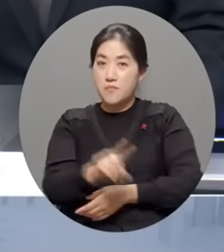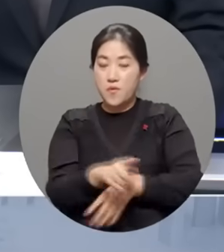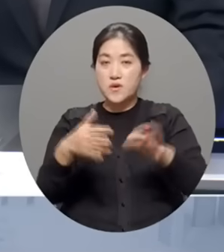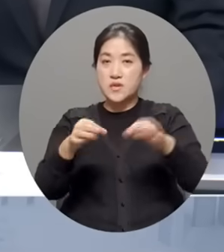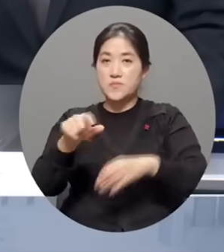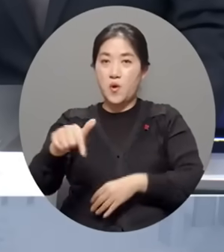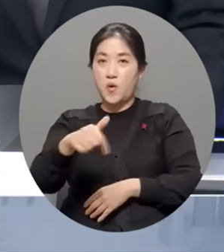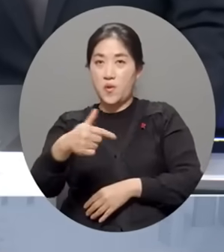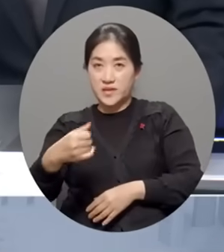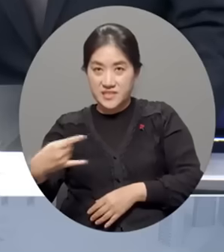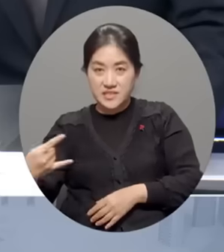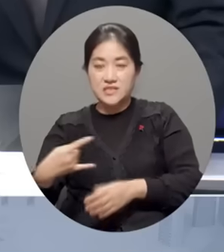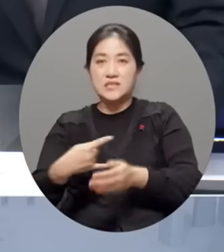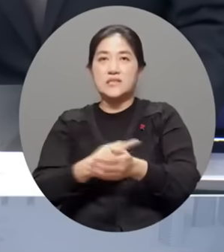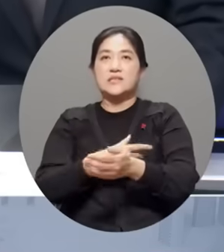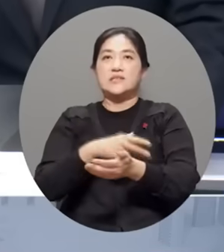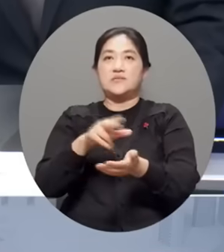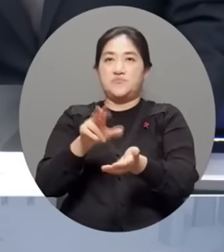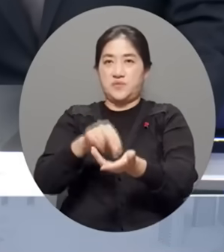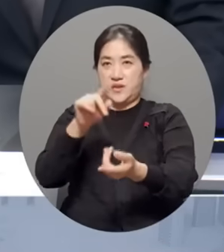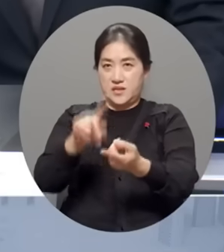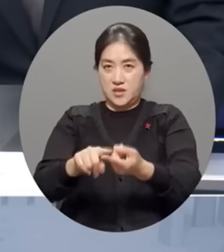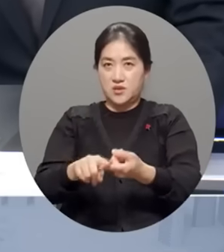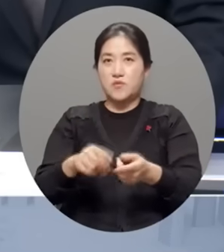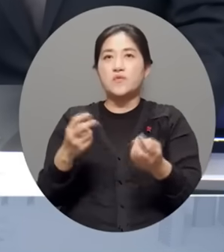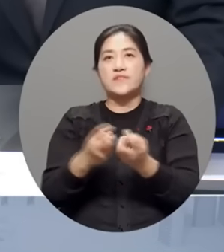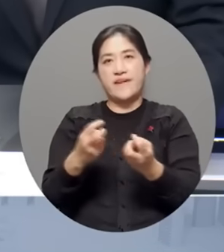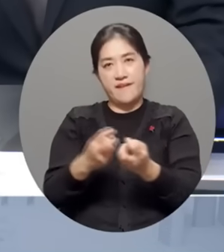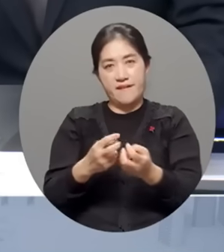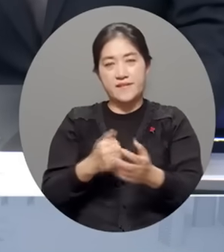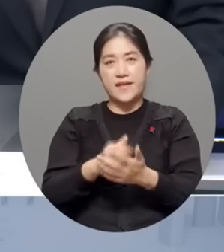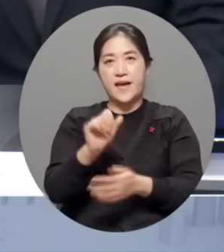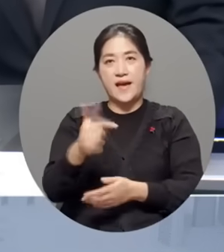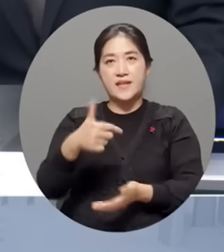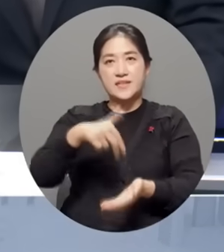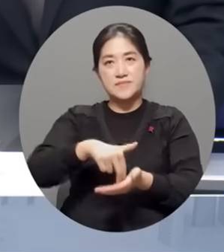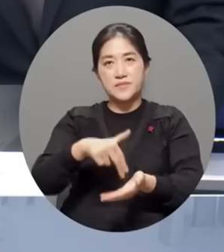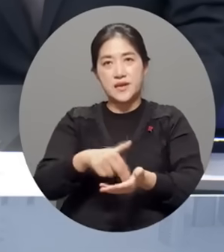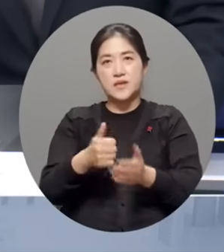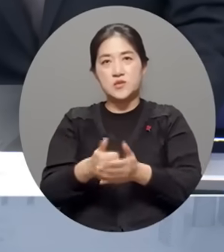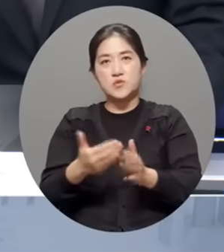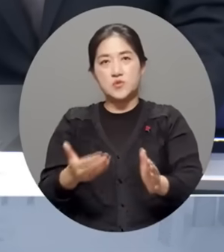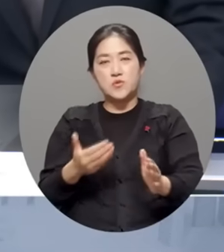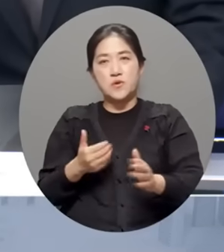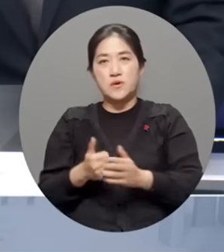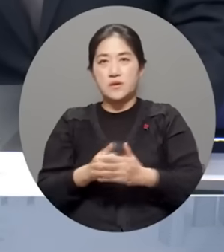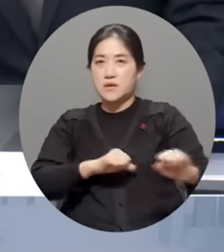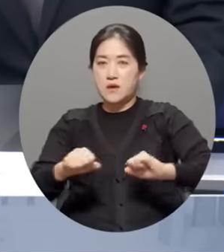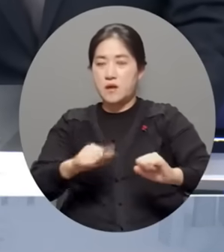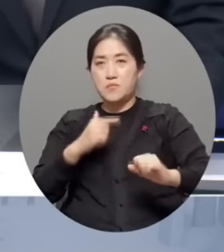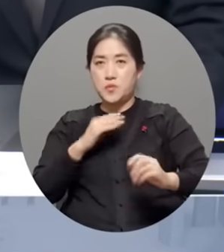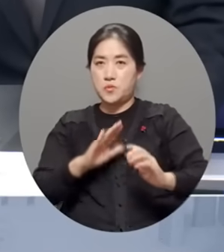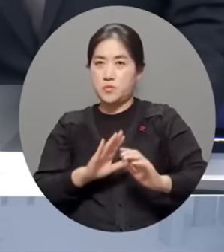반면에 이런 상황이 이 김 여사 문제를 어떻게 대응할지, 이 부분에 있어서 한